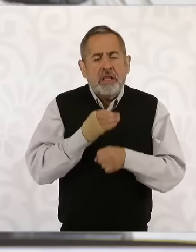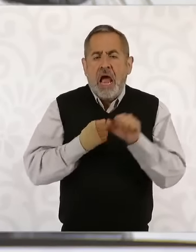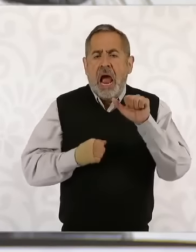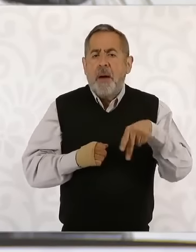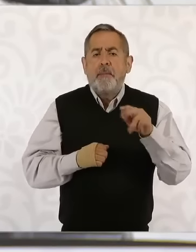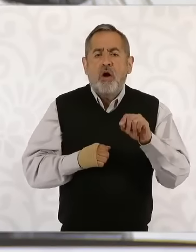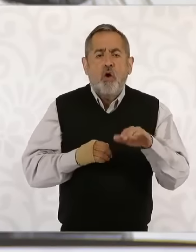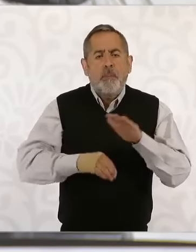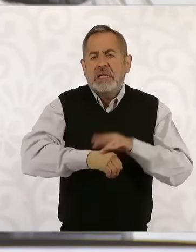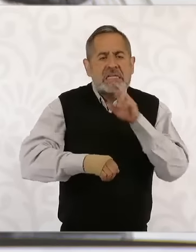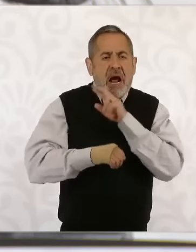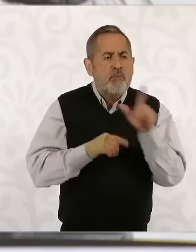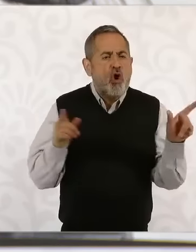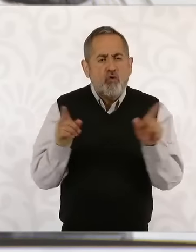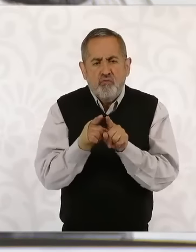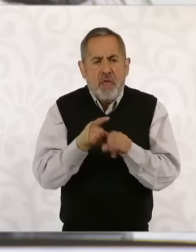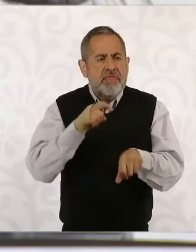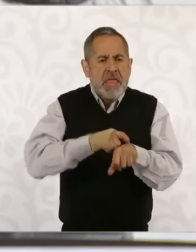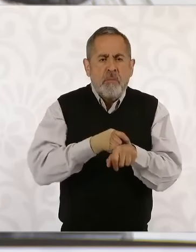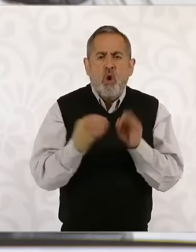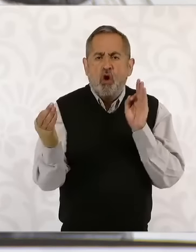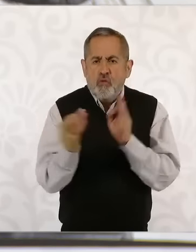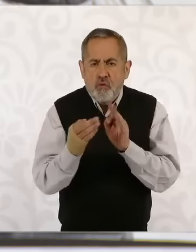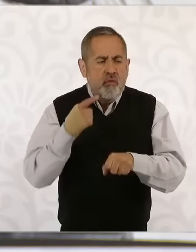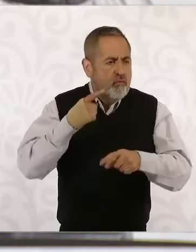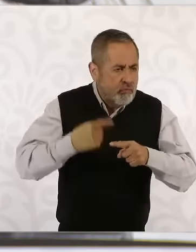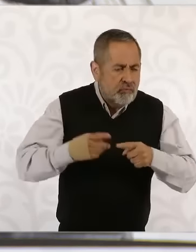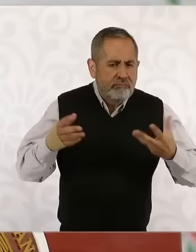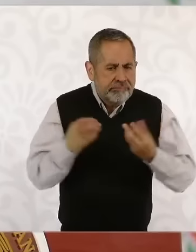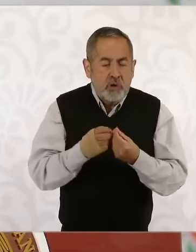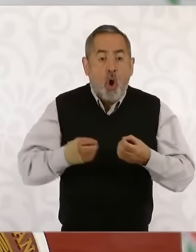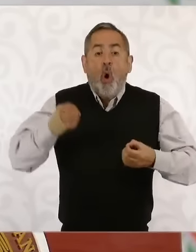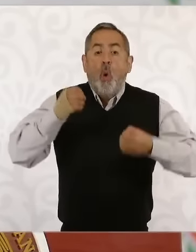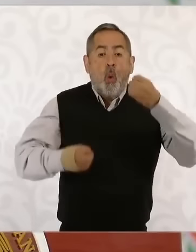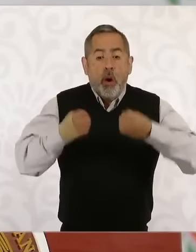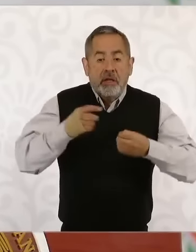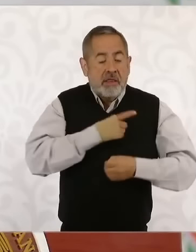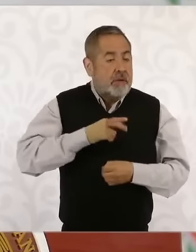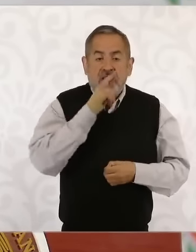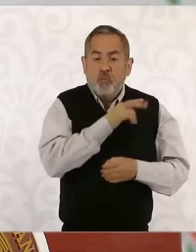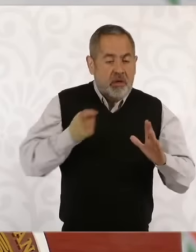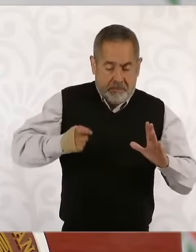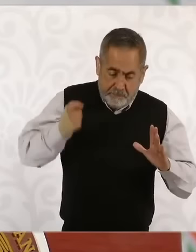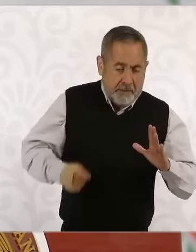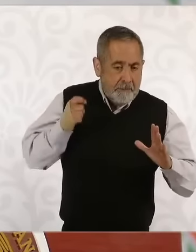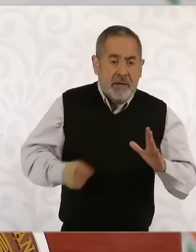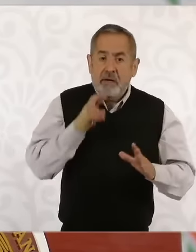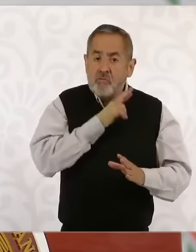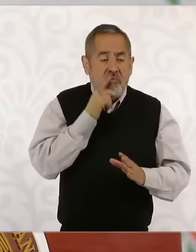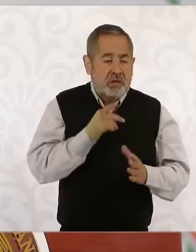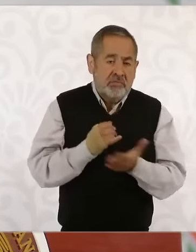los plazos serán más cortos. Los jueces tendrán que resolver más rápido. Habrá procedimientos que